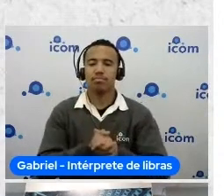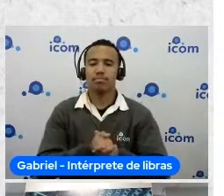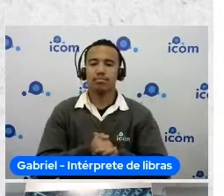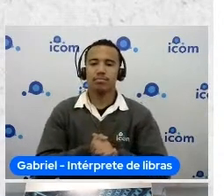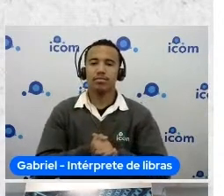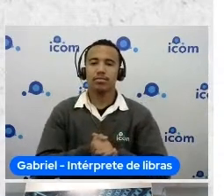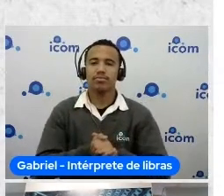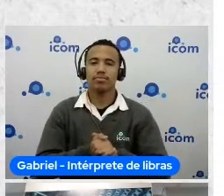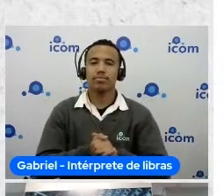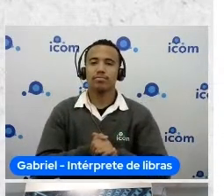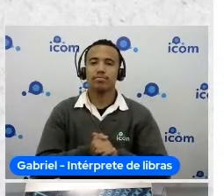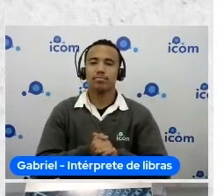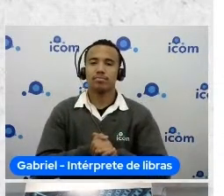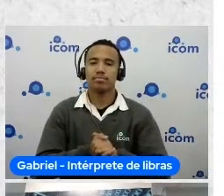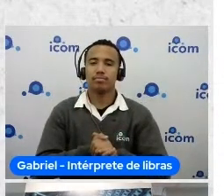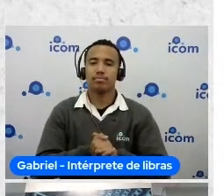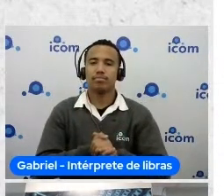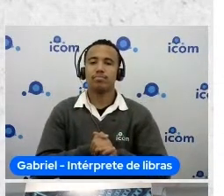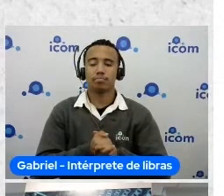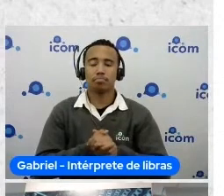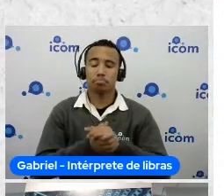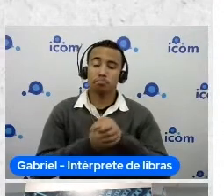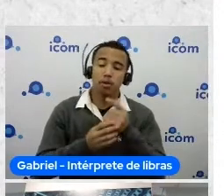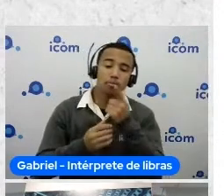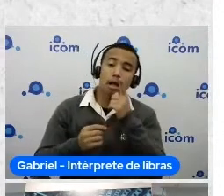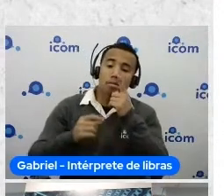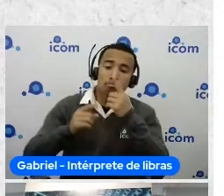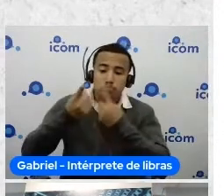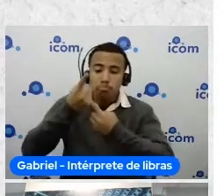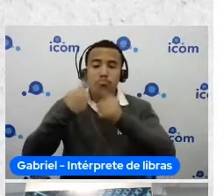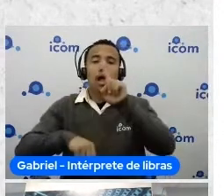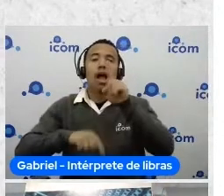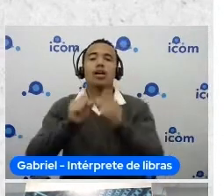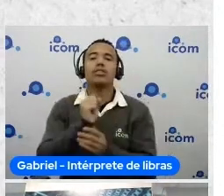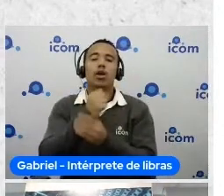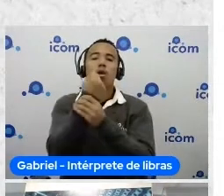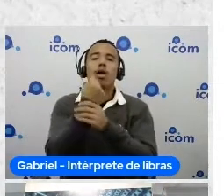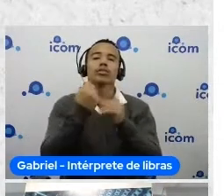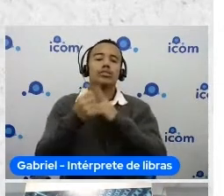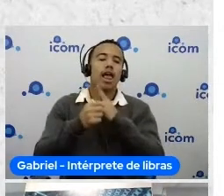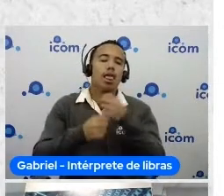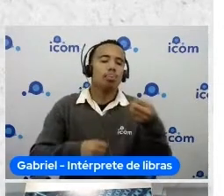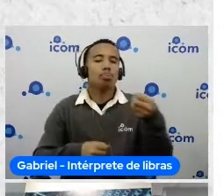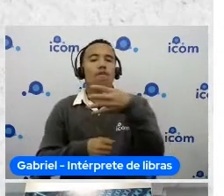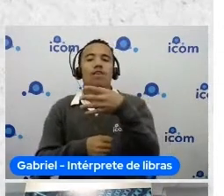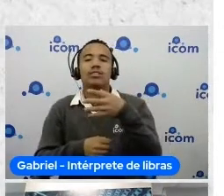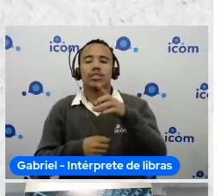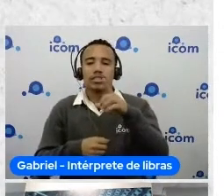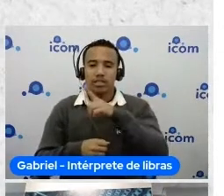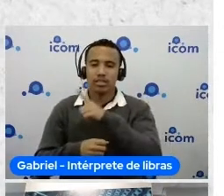a outro pilar, o da Inovação, onde neste pilar temos o monitoramento vibracional online dos equipamentos.